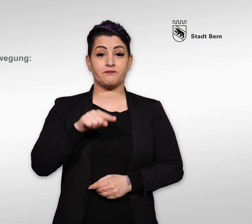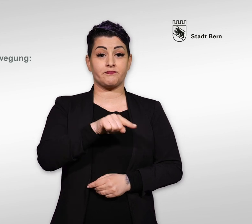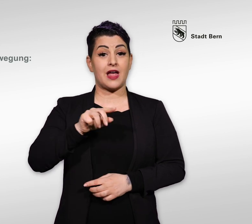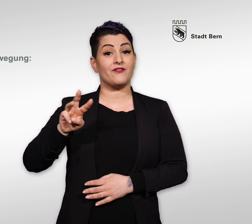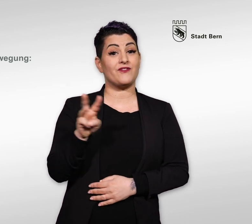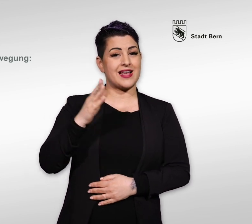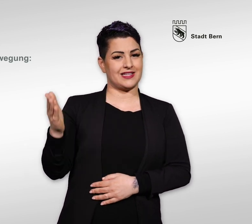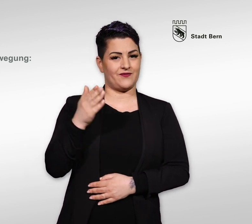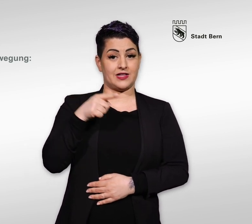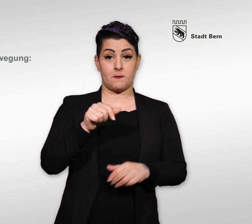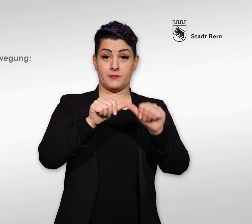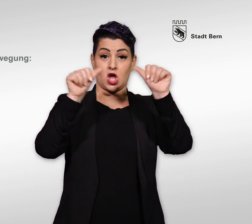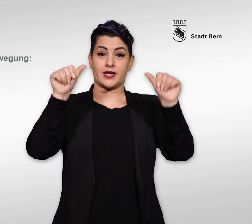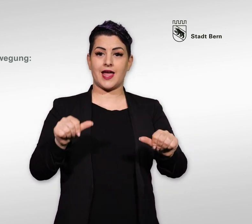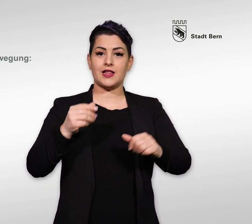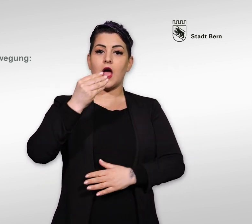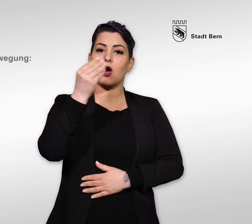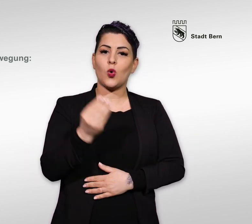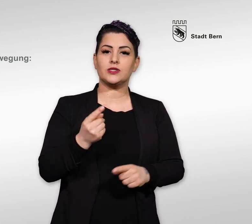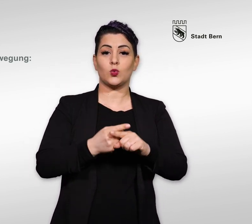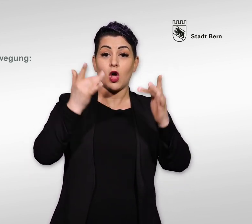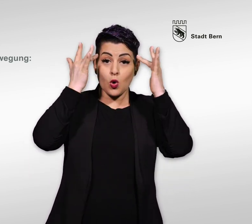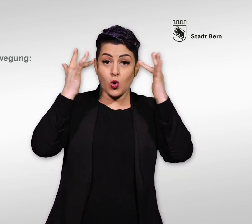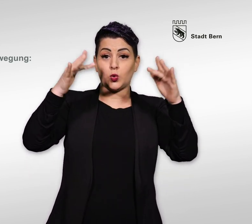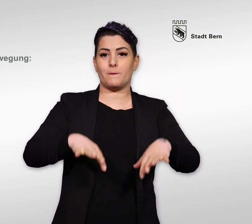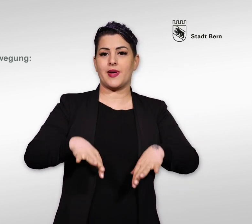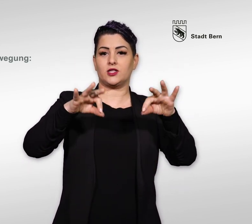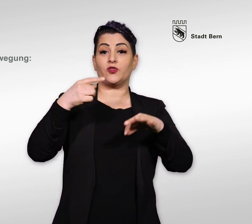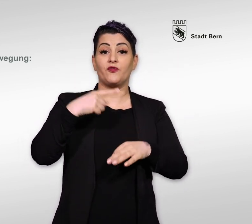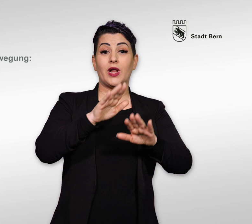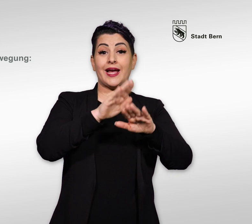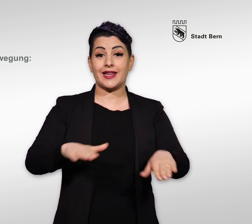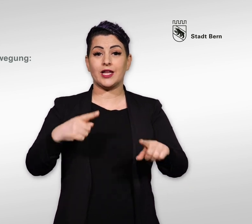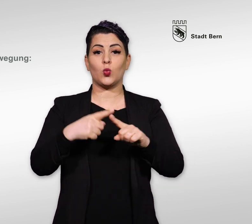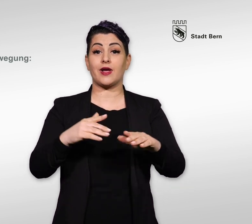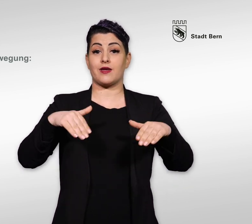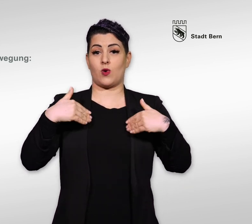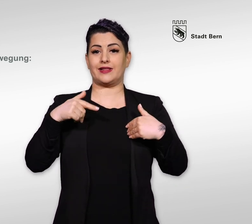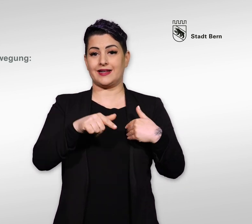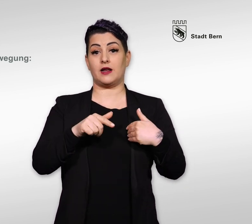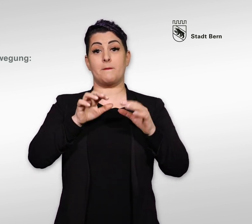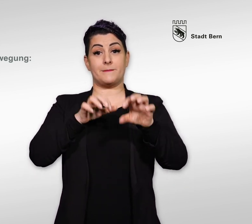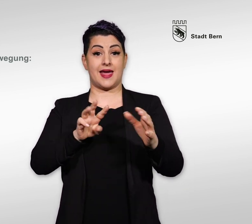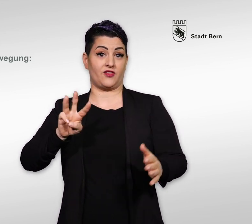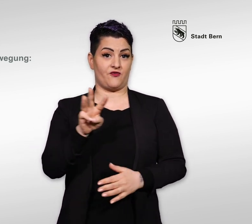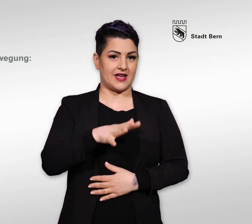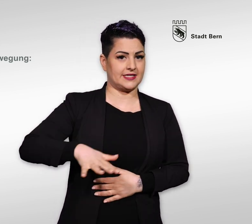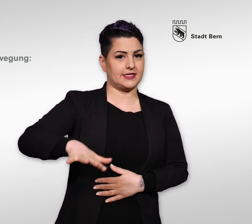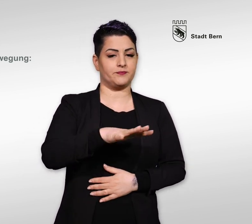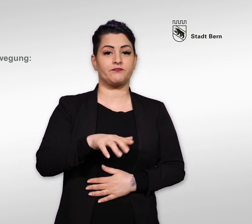Westwind ist ein kunst- und kulturpädagogisches Projekt für Kinder und Jugendliche in Bern West.